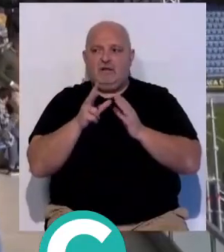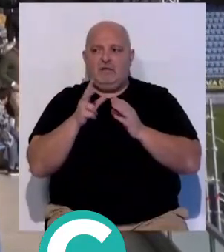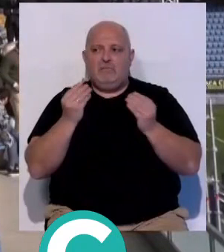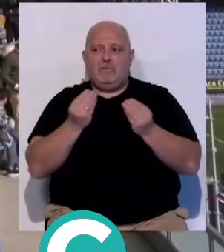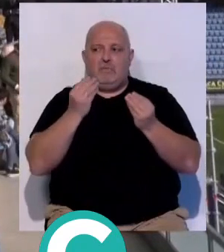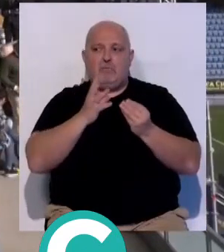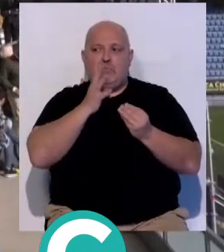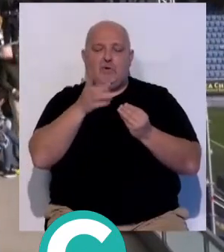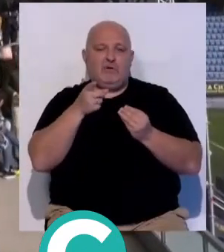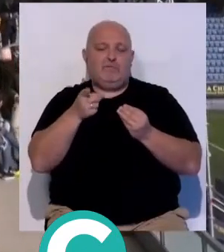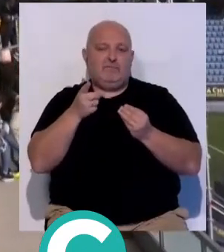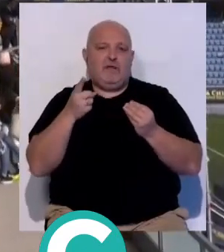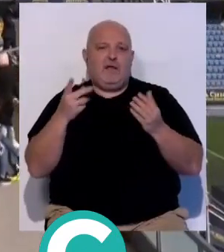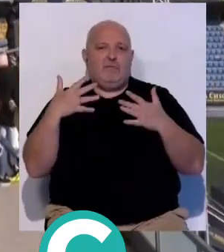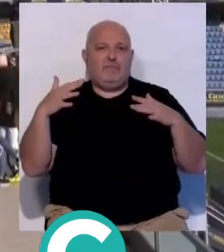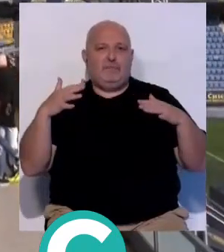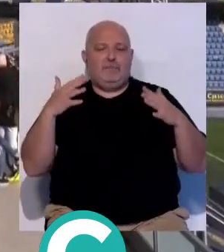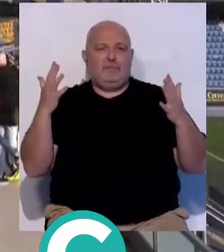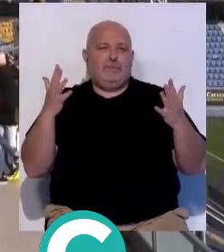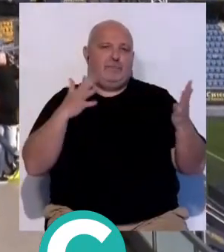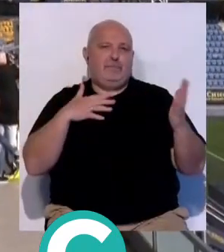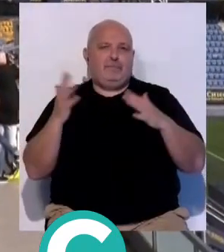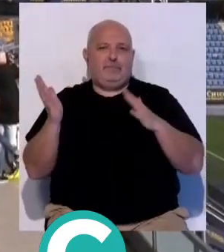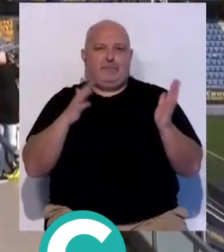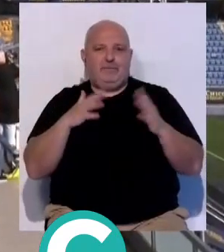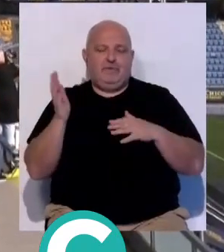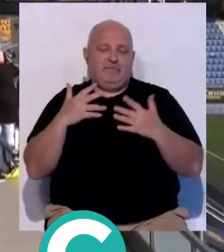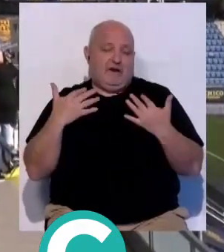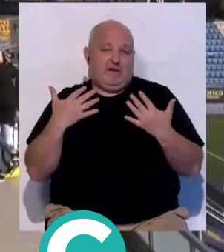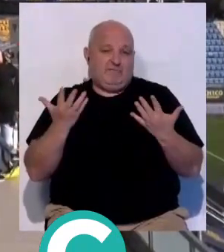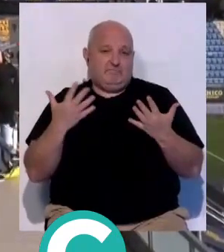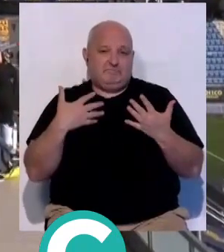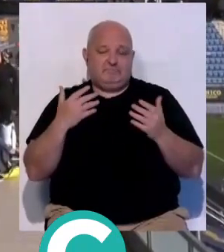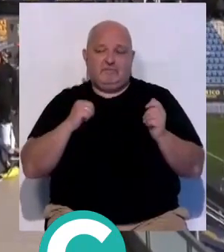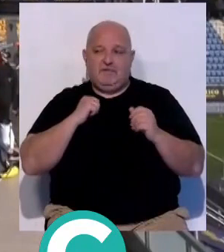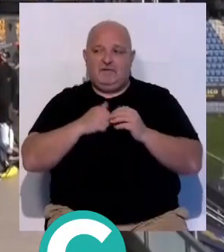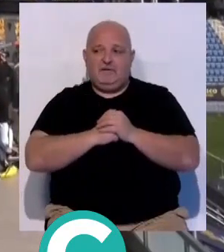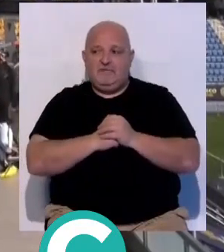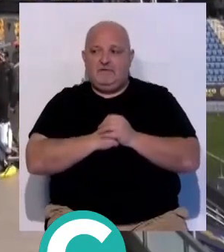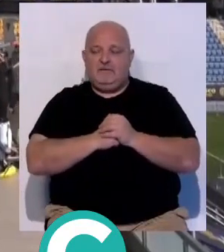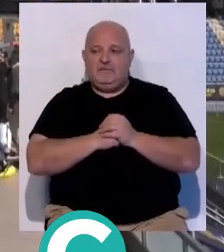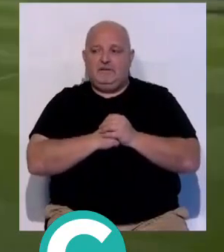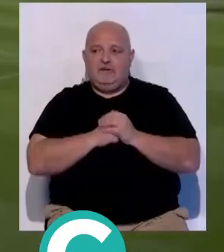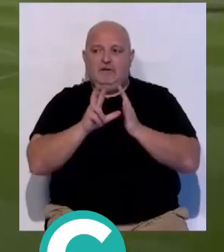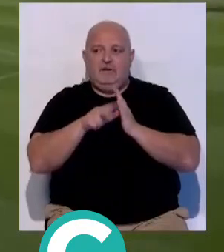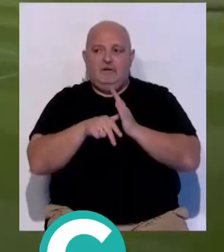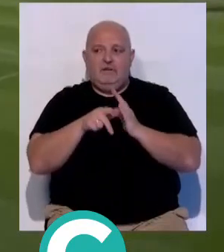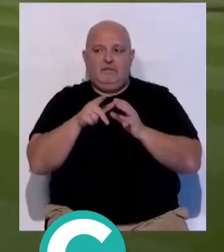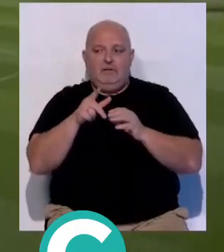porque el airecito se se hará fresquito era fresquito y ya habíamos pasado un poquito de